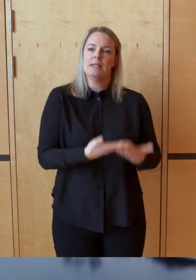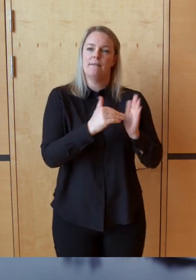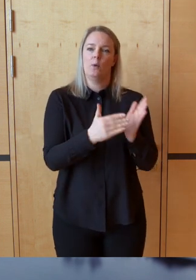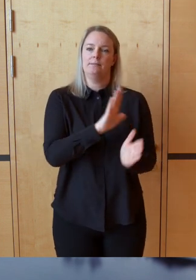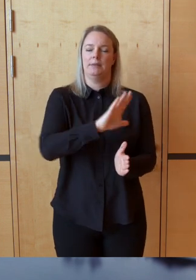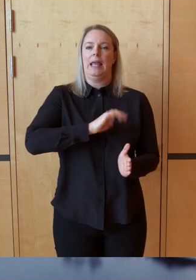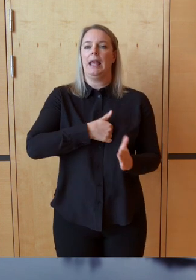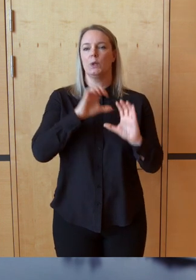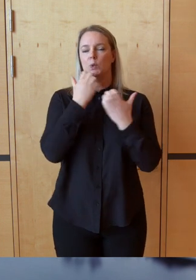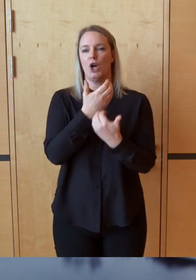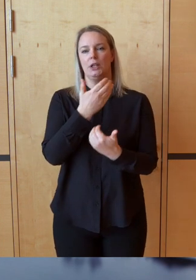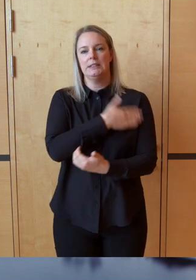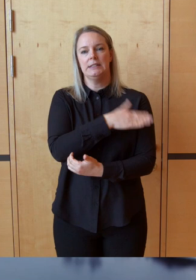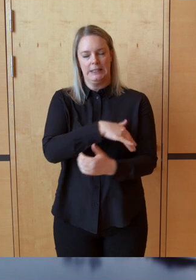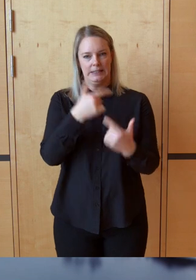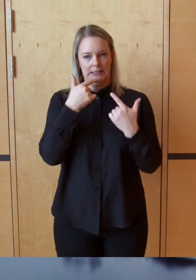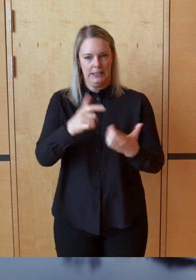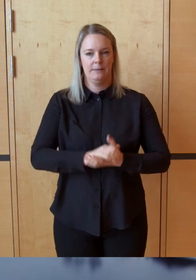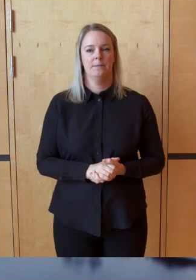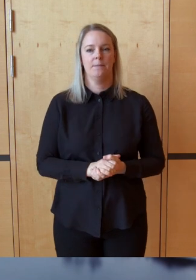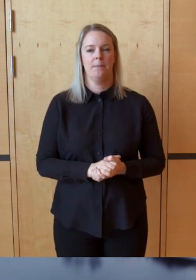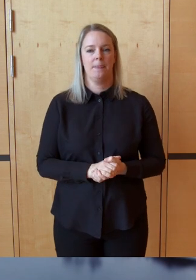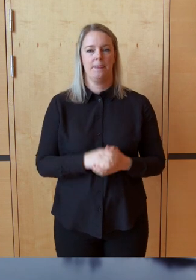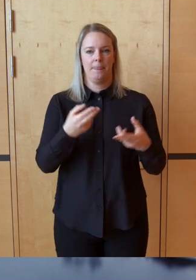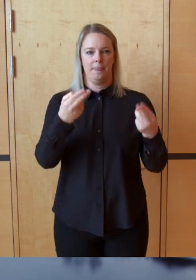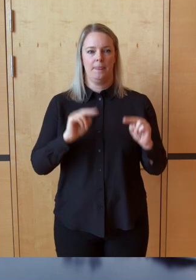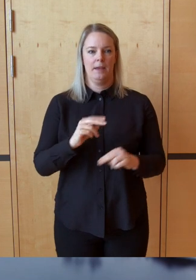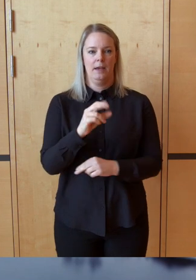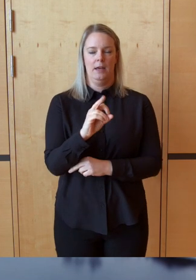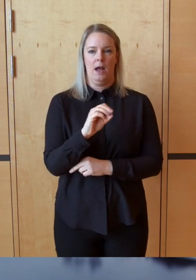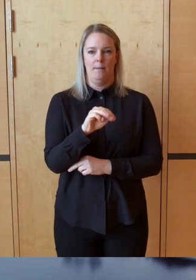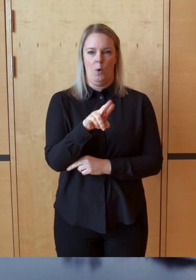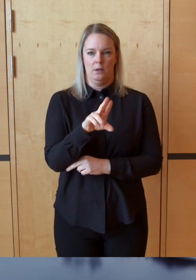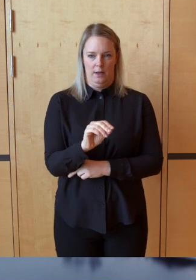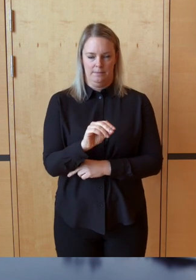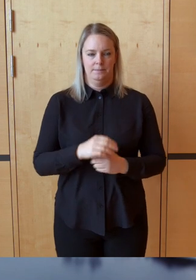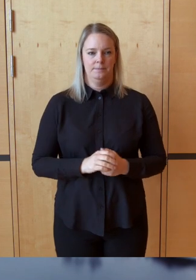Tack så mycket roligt Tack ska du ha Ramona dollar Moderaterna direkt efter Lisa Lundmark Varsågod